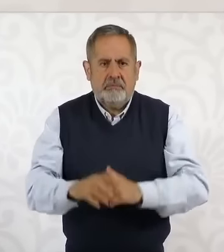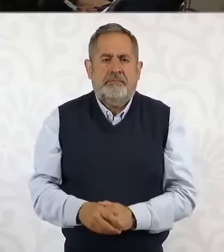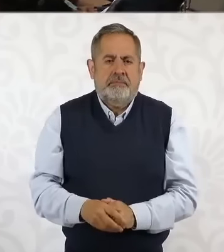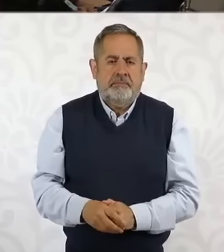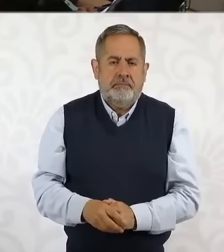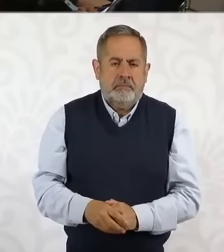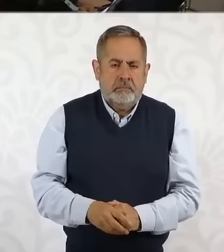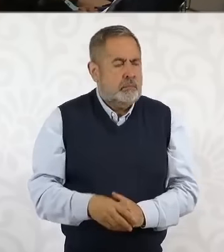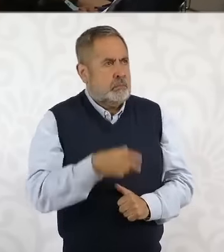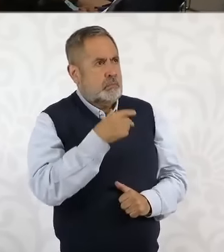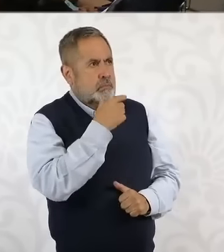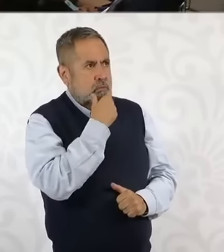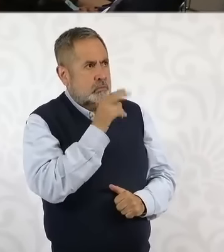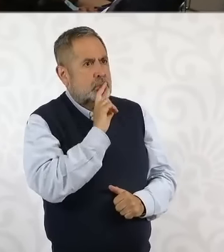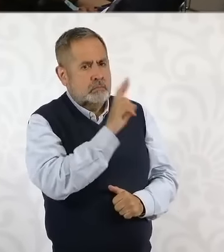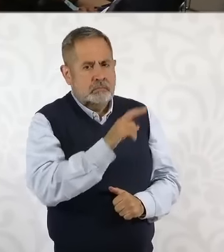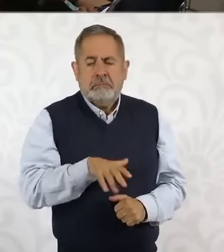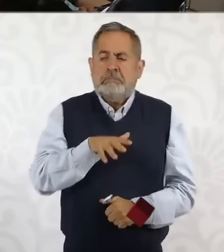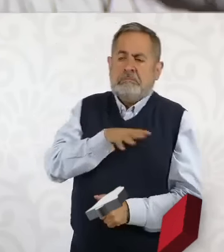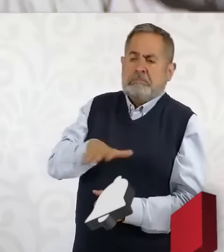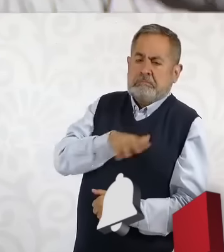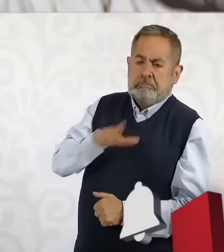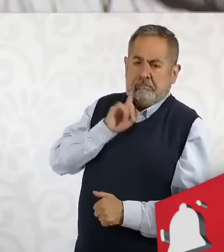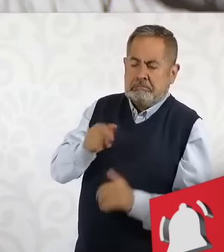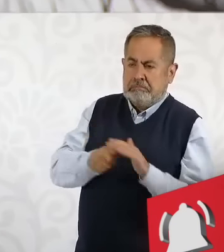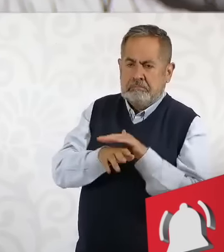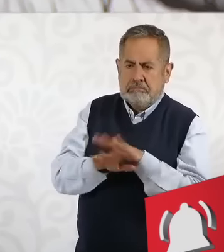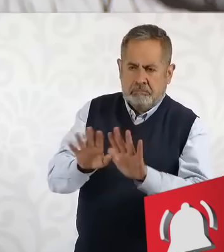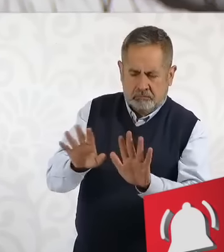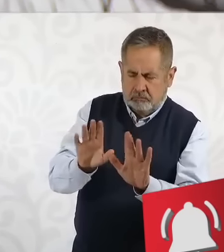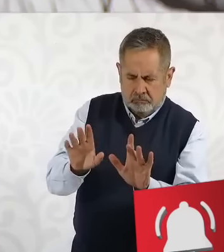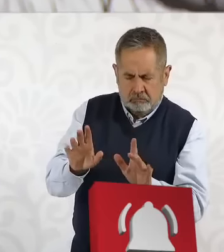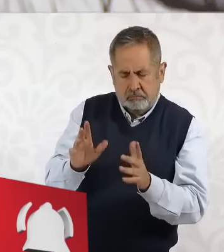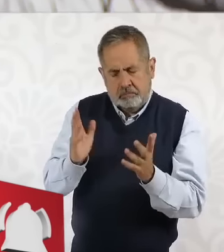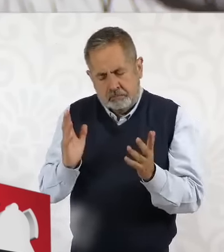yo entiendo y no no y no es por negarnos hablar de Ayotsinapa ni mucho menos, sino por respeto